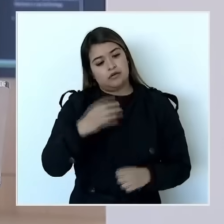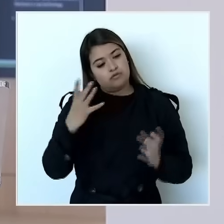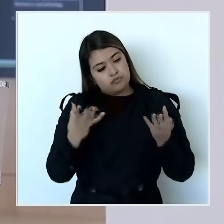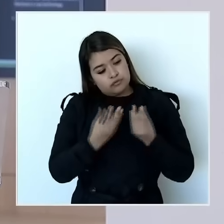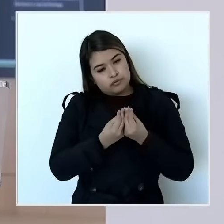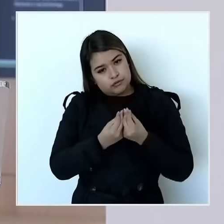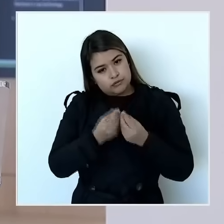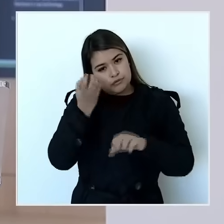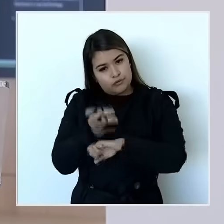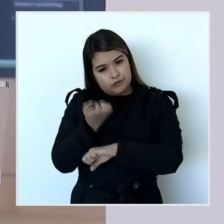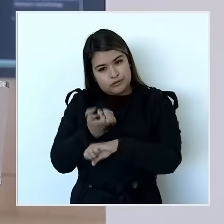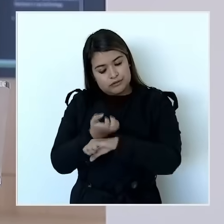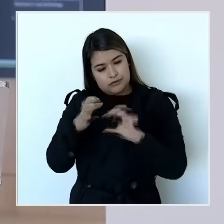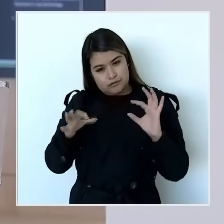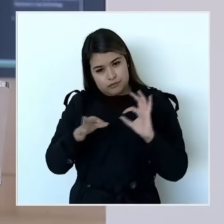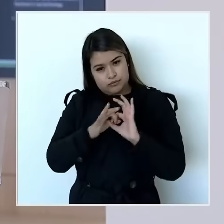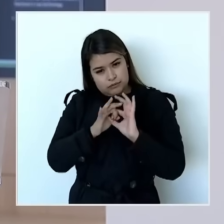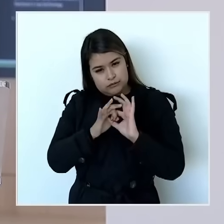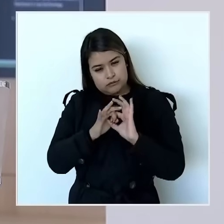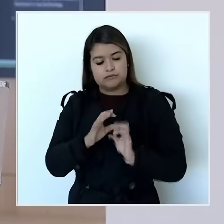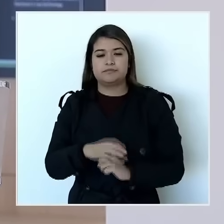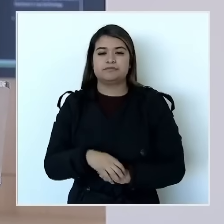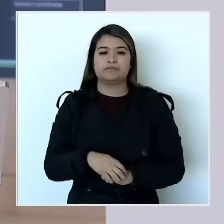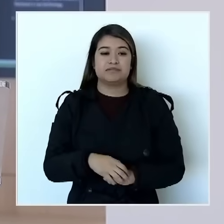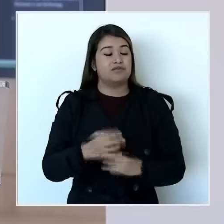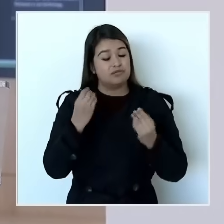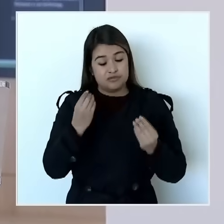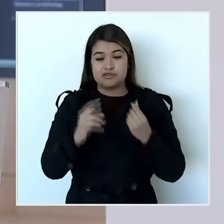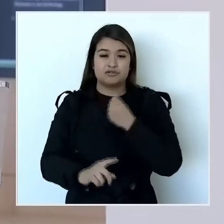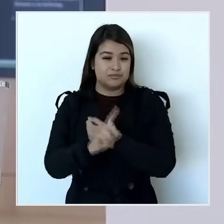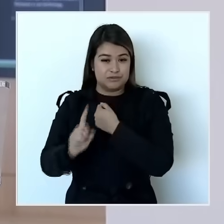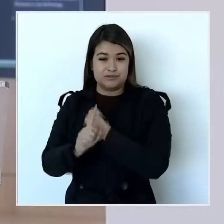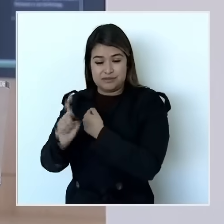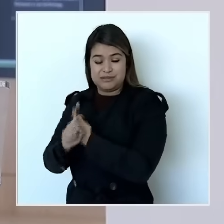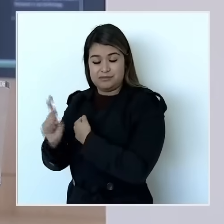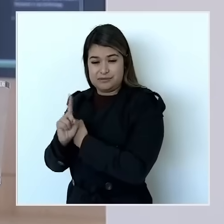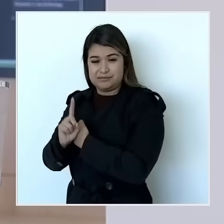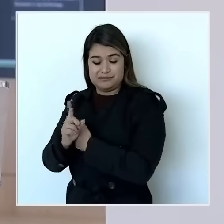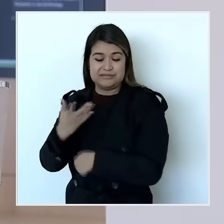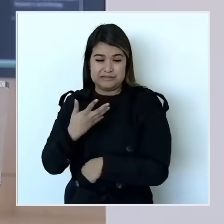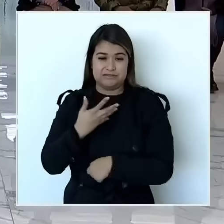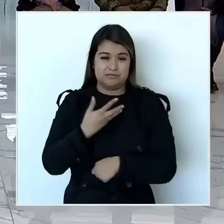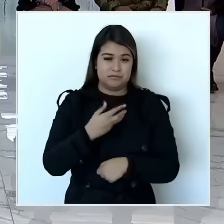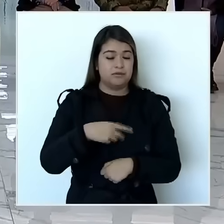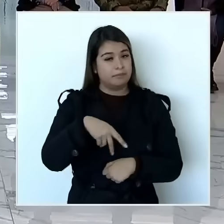múltiples retos de toda índole que confluyen principalmente en nuestros pasos fronterizos.